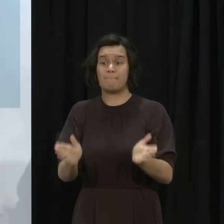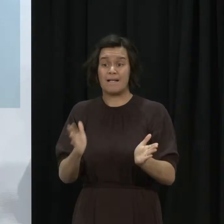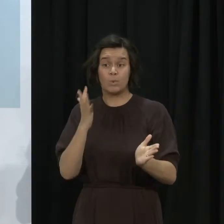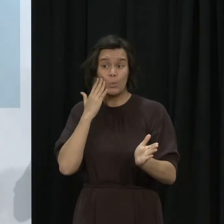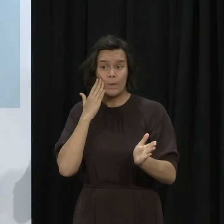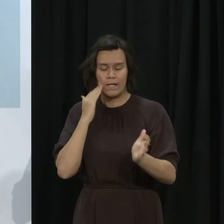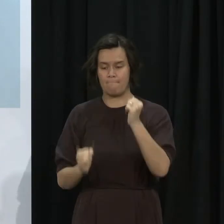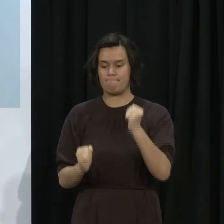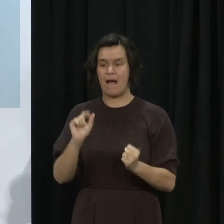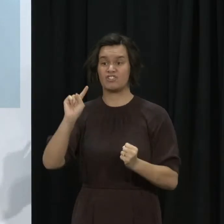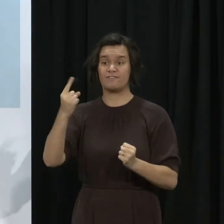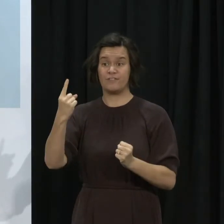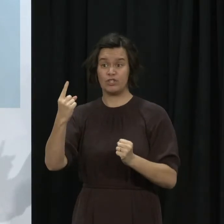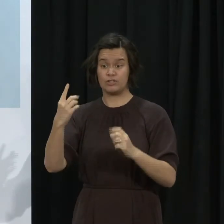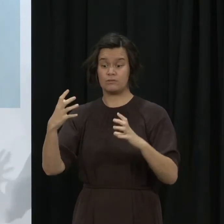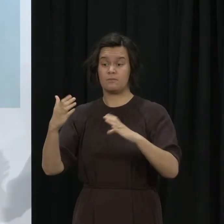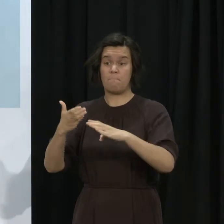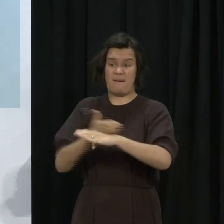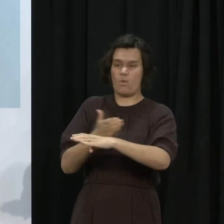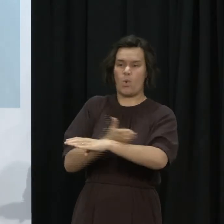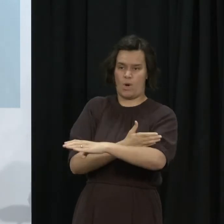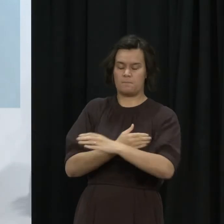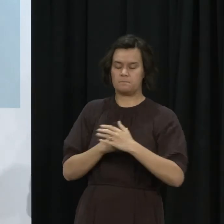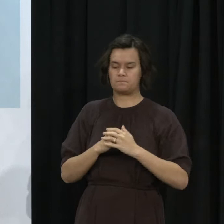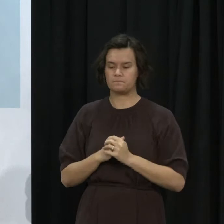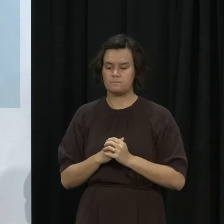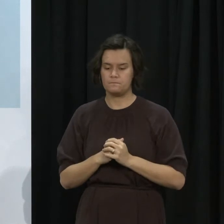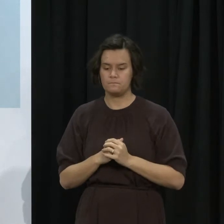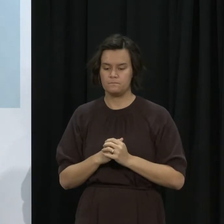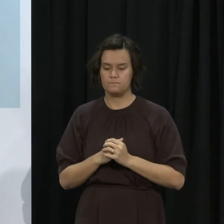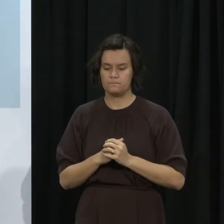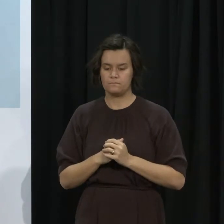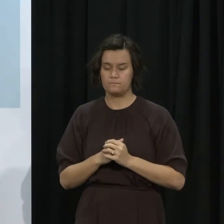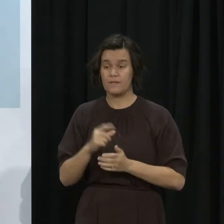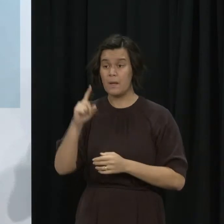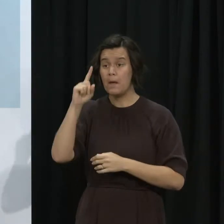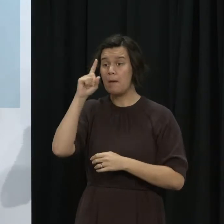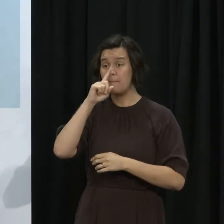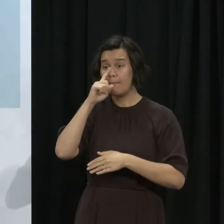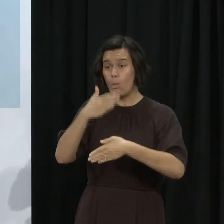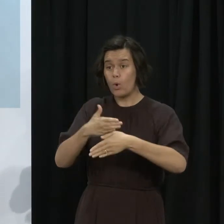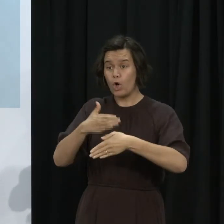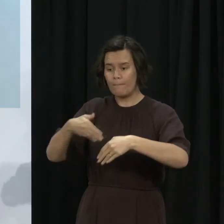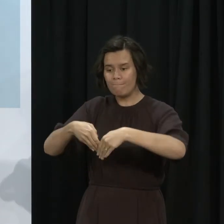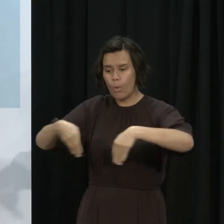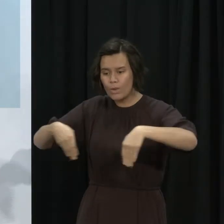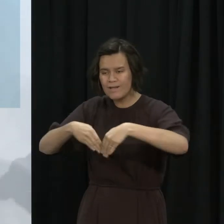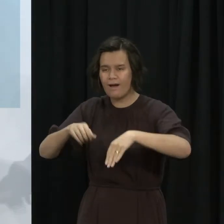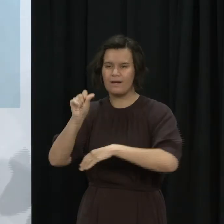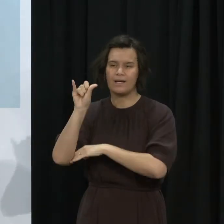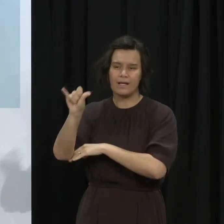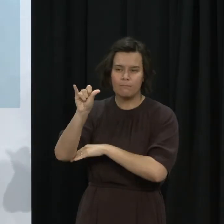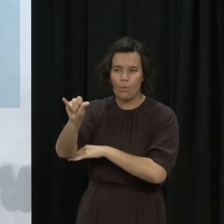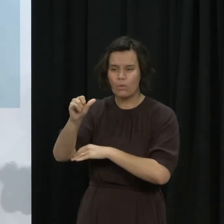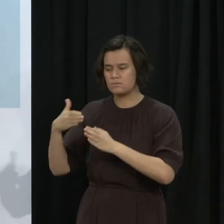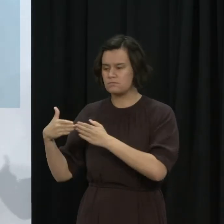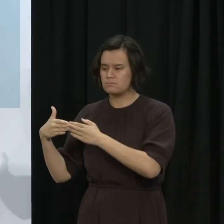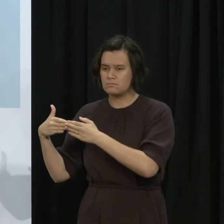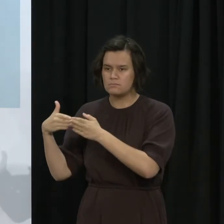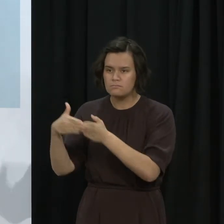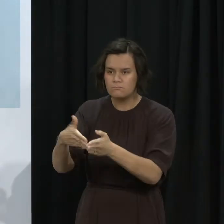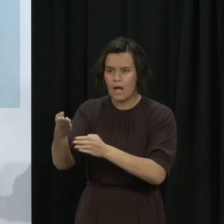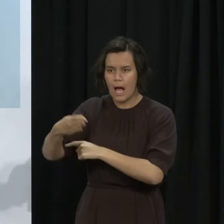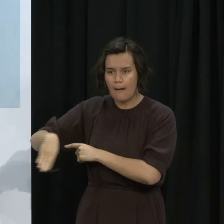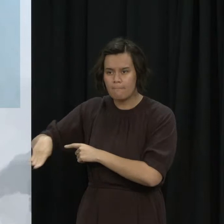kano mai 1 Maehe. Kua whakap